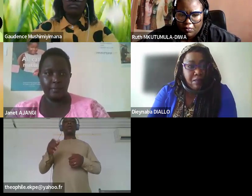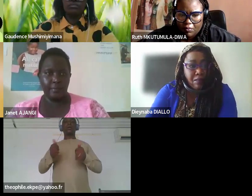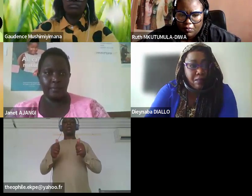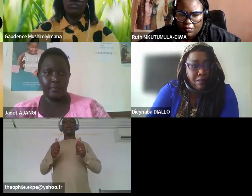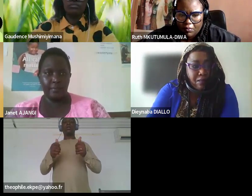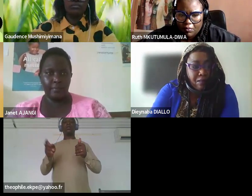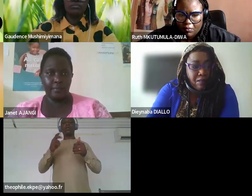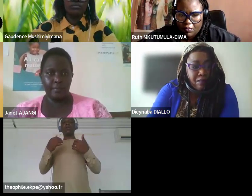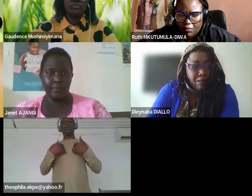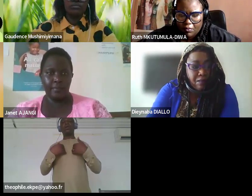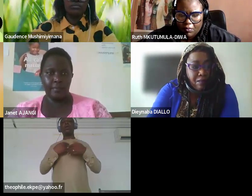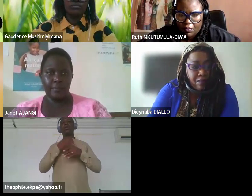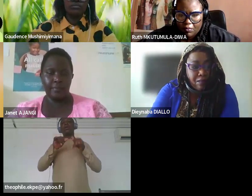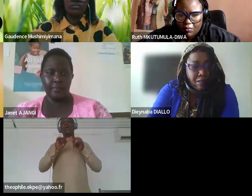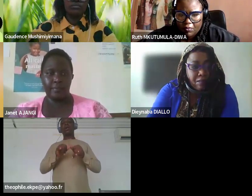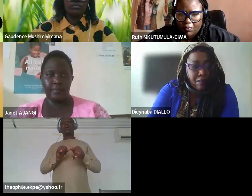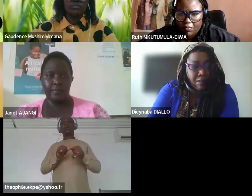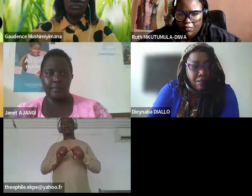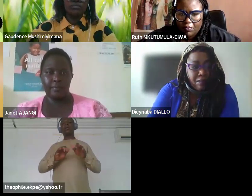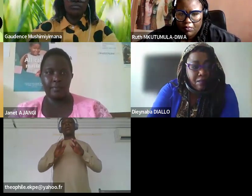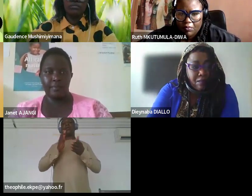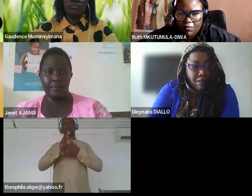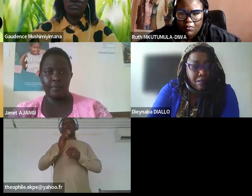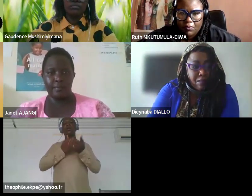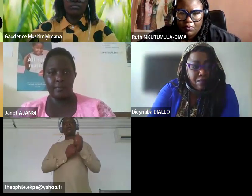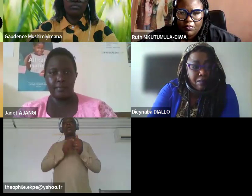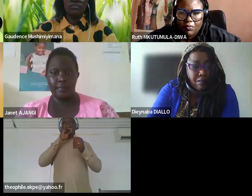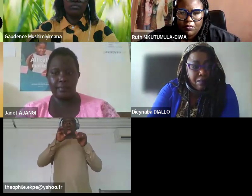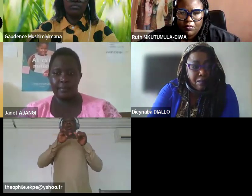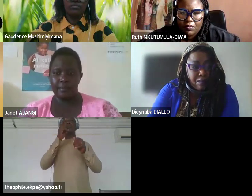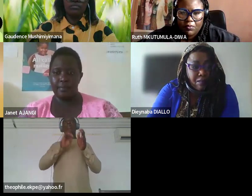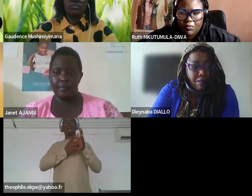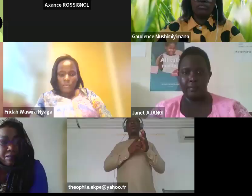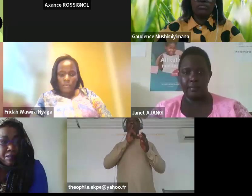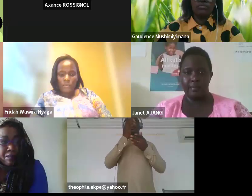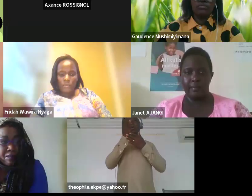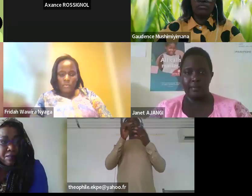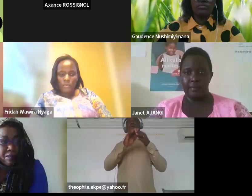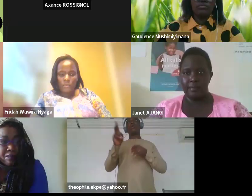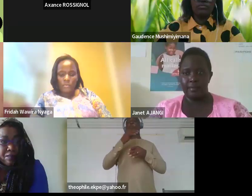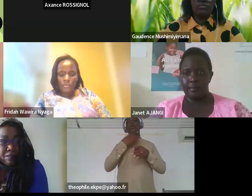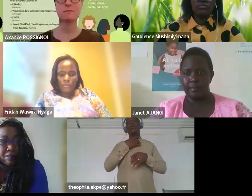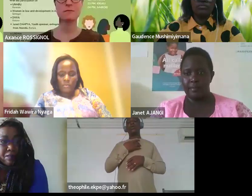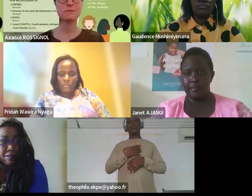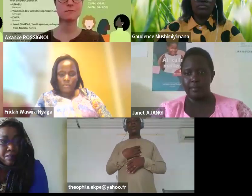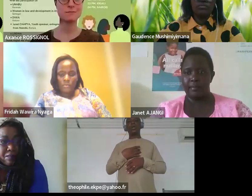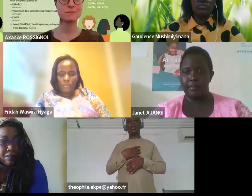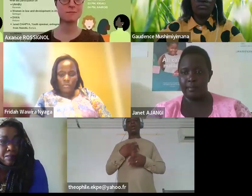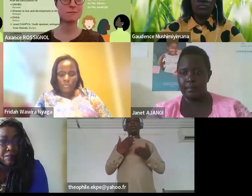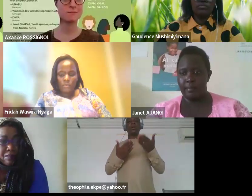nous reste 2 minutes donc est-ce que l'une de vous souhaite peut-être et